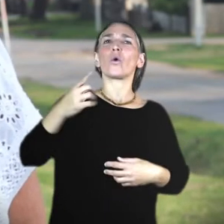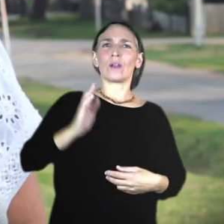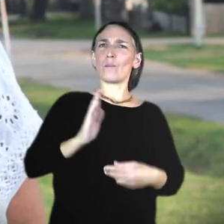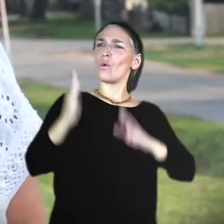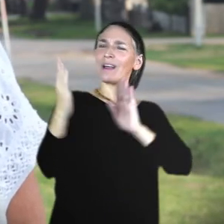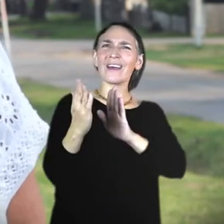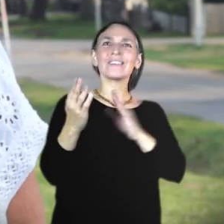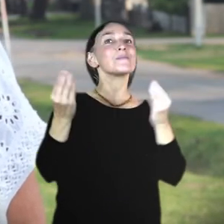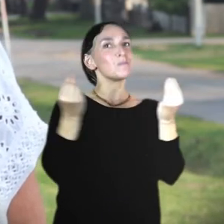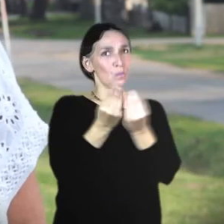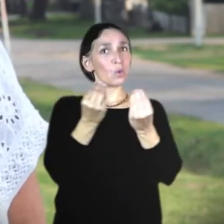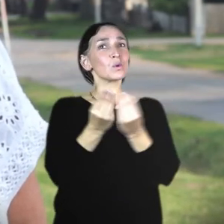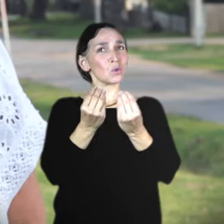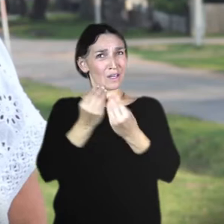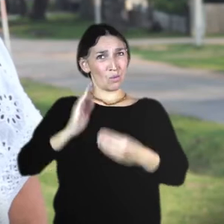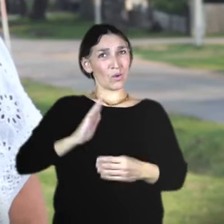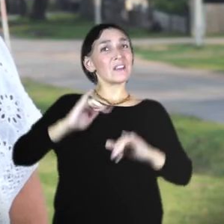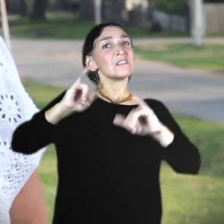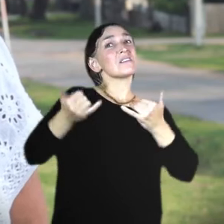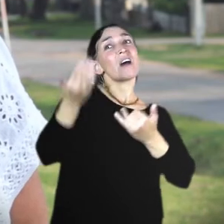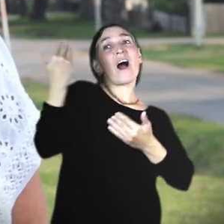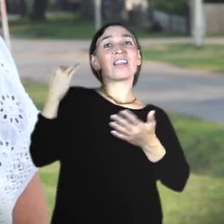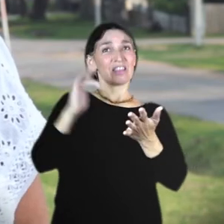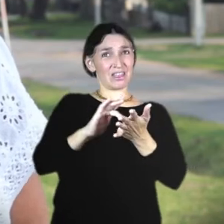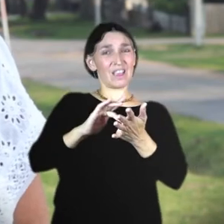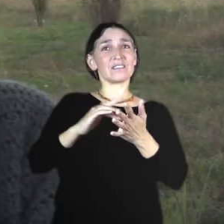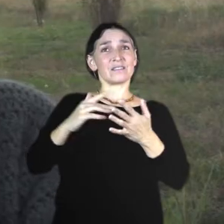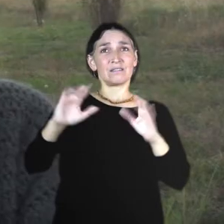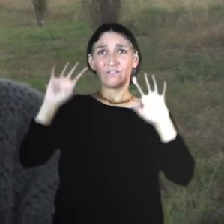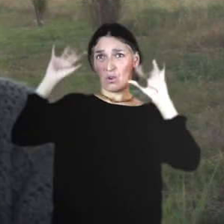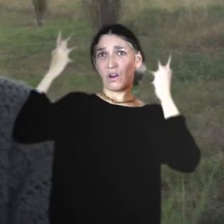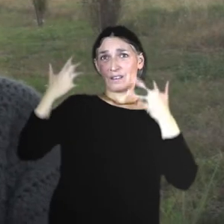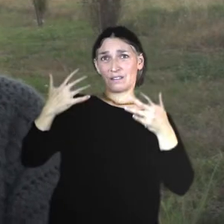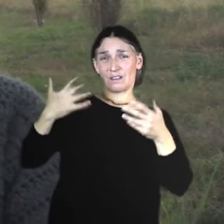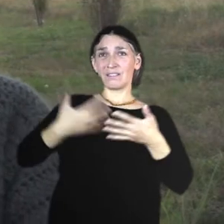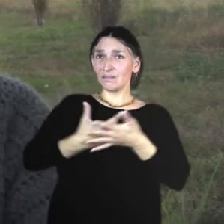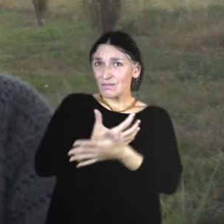Somos muchas las que hemos pasado por eso, lo hemos vivido,